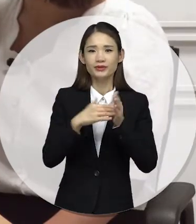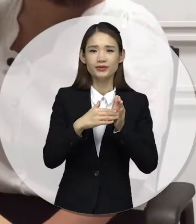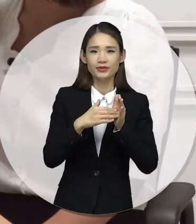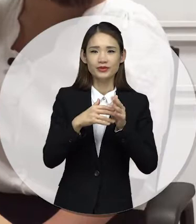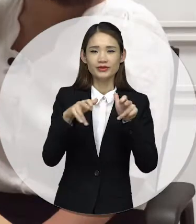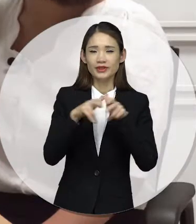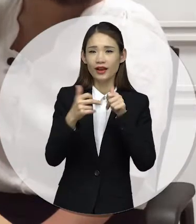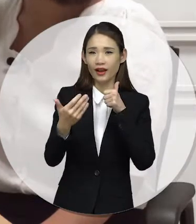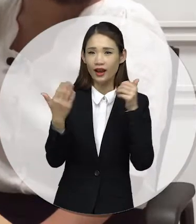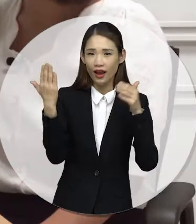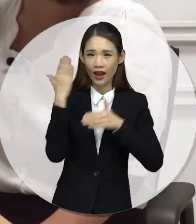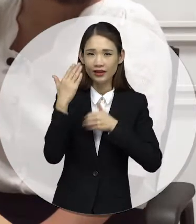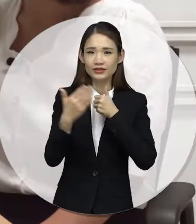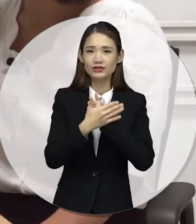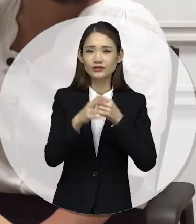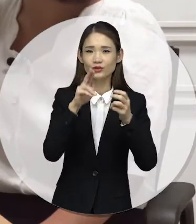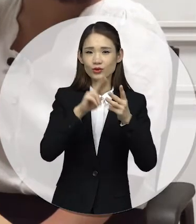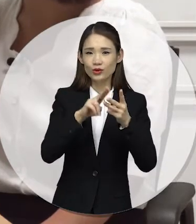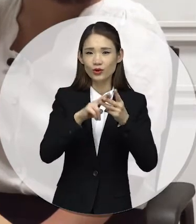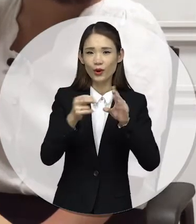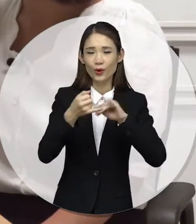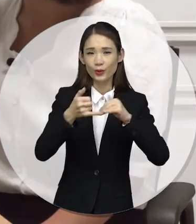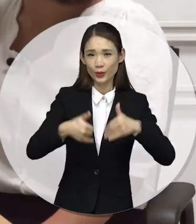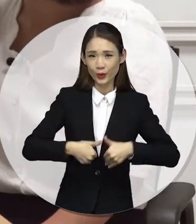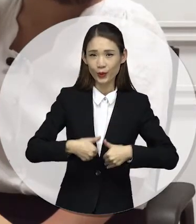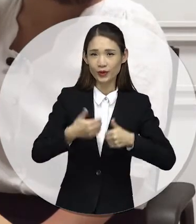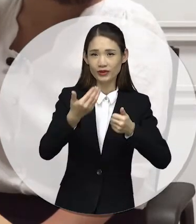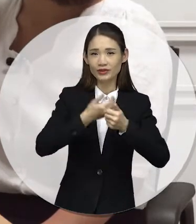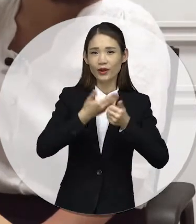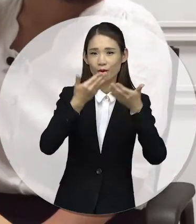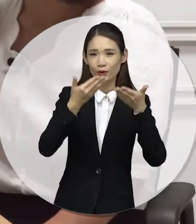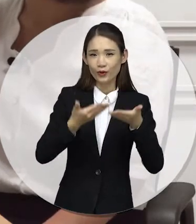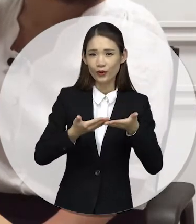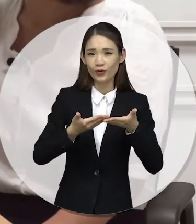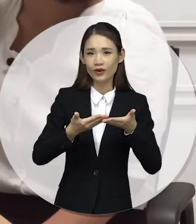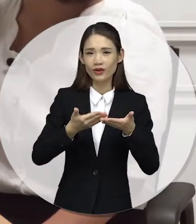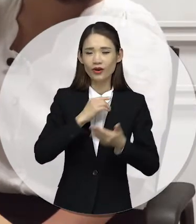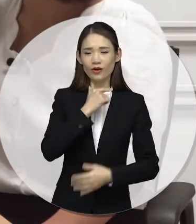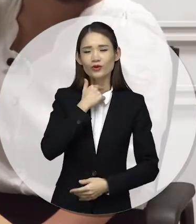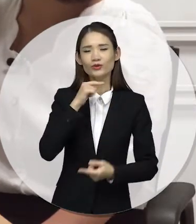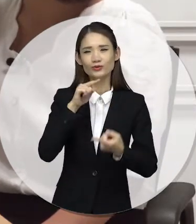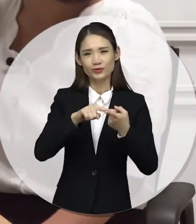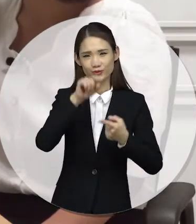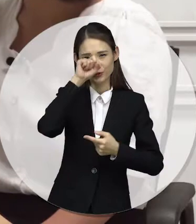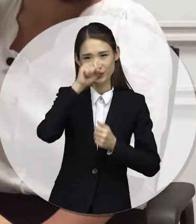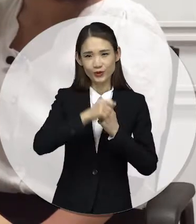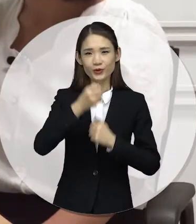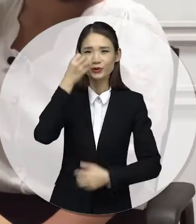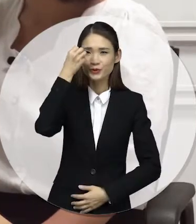장애 학생지원센터에서 딱 필요한 것들을 제공해주는 것 자체가 참 좋았고, 신기했고,